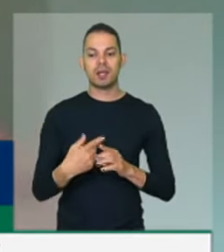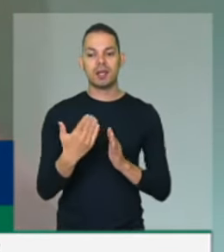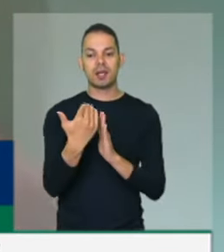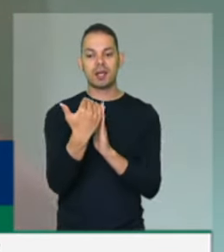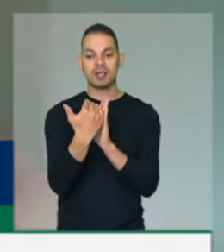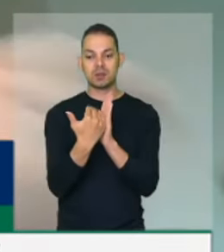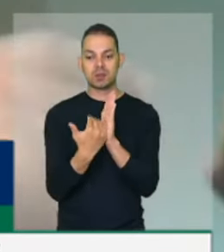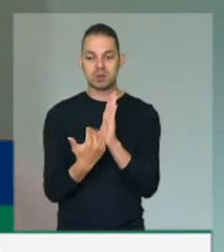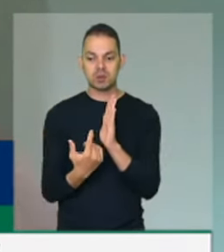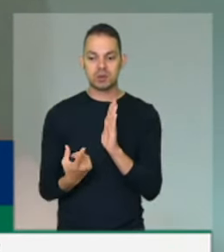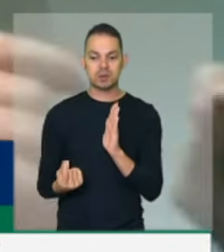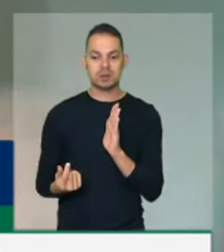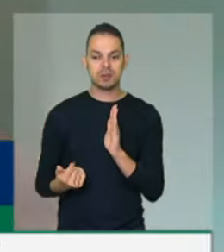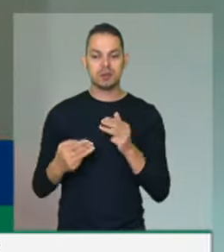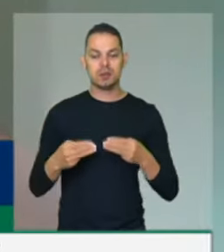OS RECURSOS, VAMOS ESTABELECER